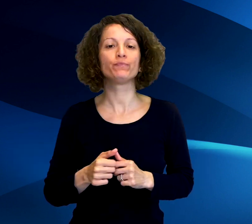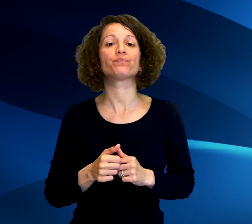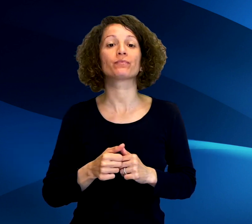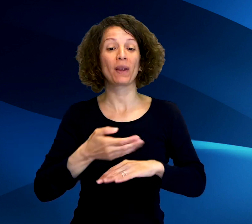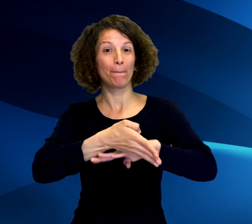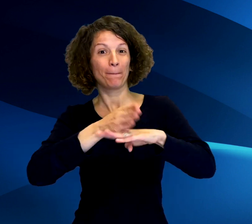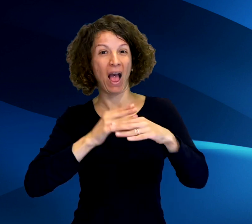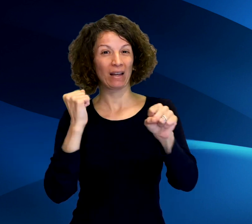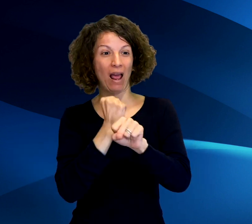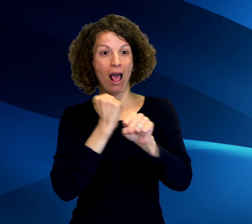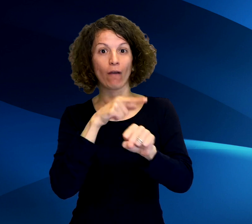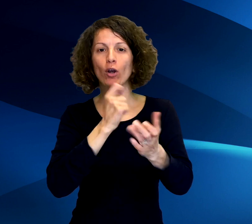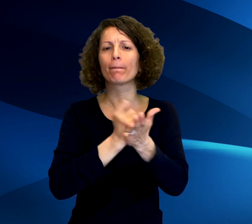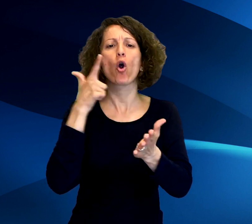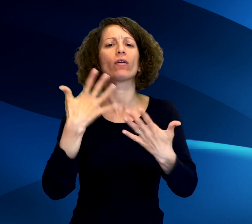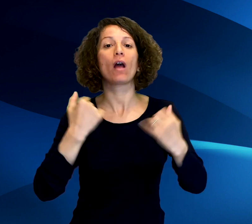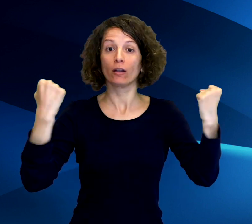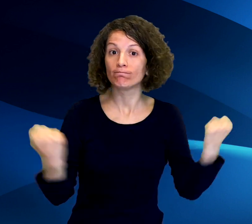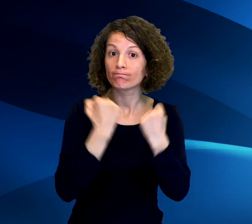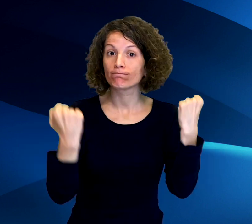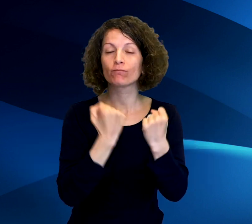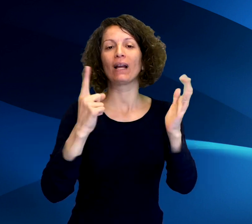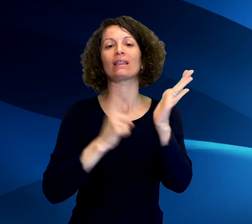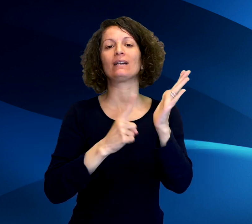Adotta un approccio intersezionale finalizzato alla promozione dei diritti di tutte le persone sorde,